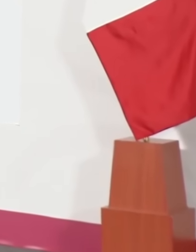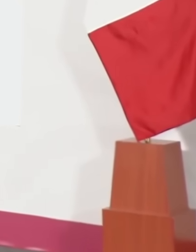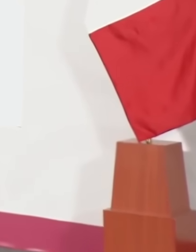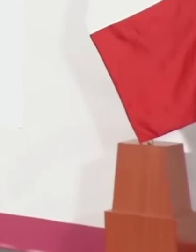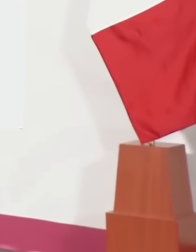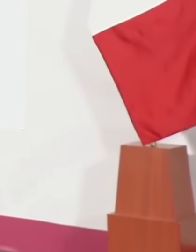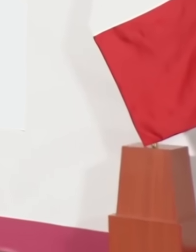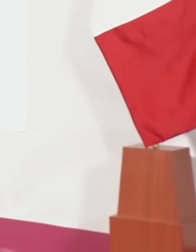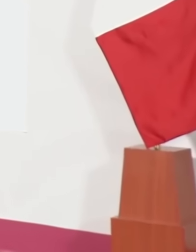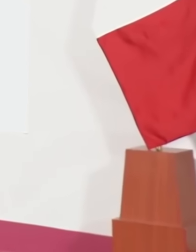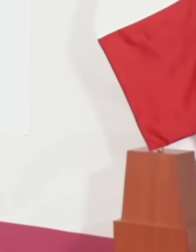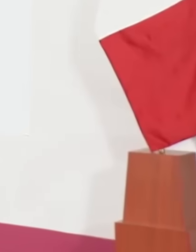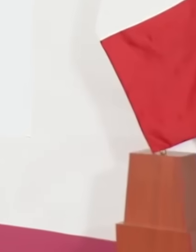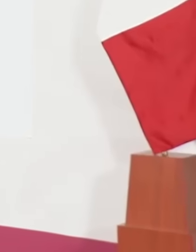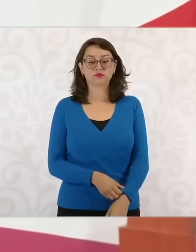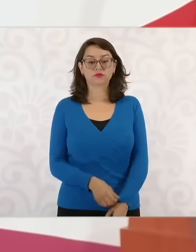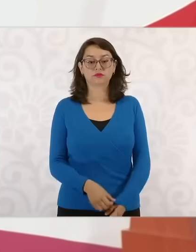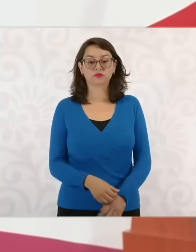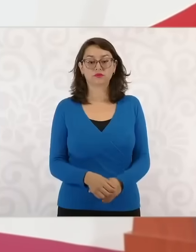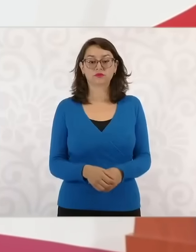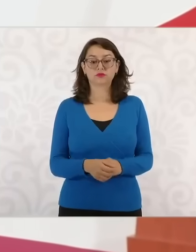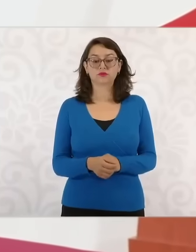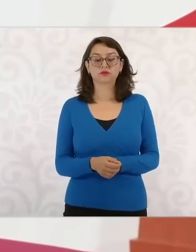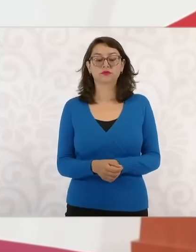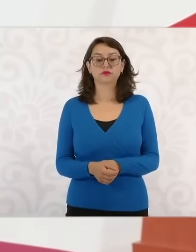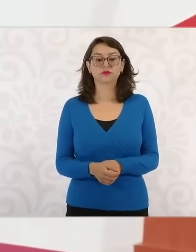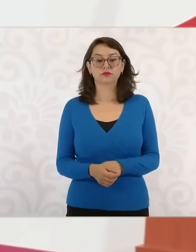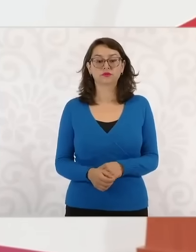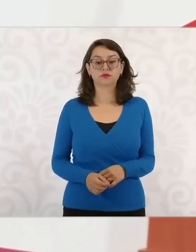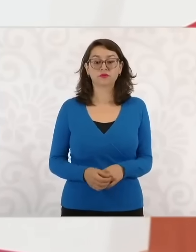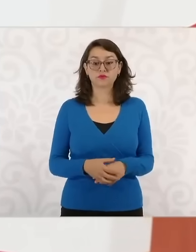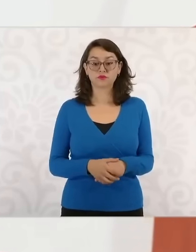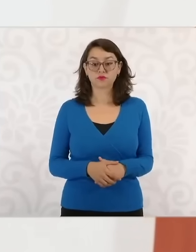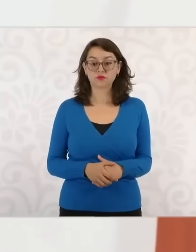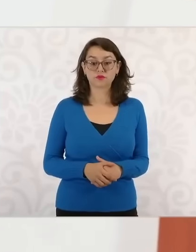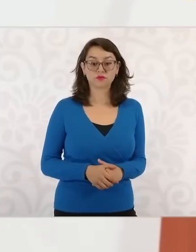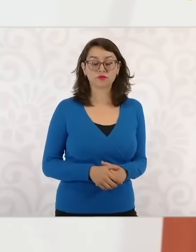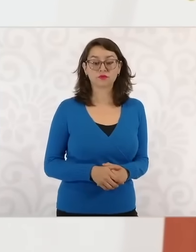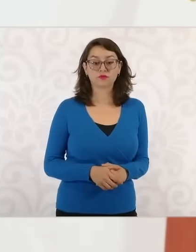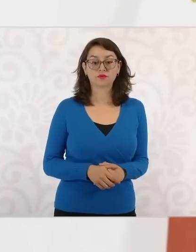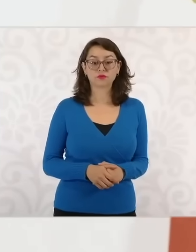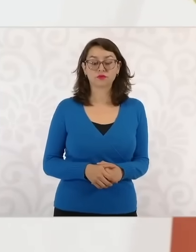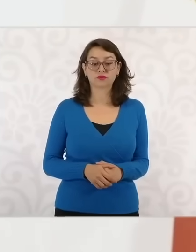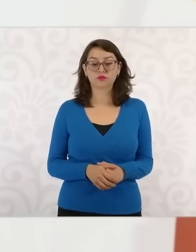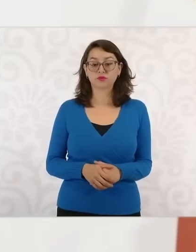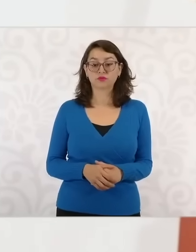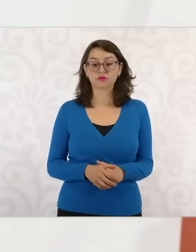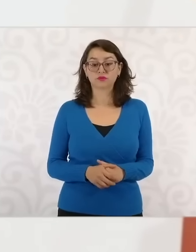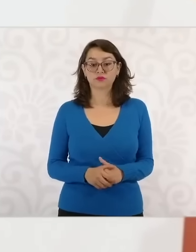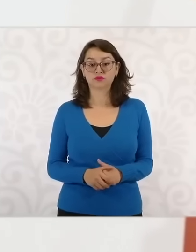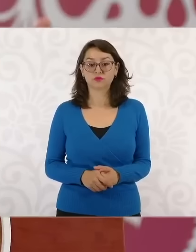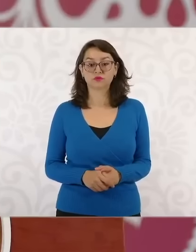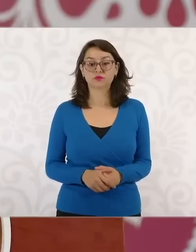Dr. Kersenovic, eh se hicieron grupos de médicos especialistas sobre hipertensión,